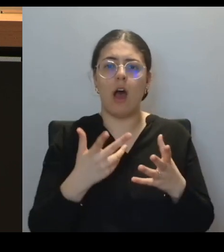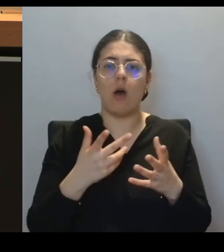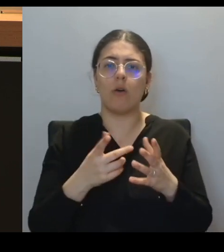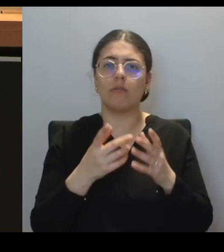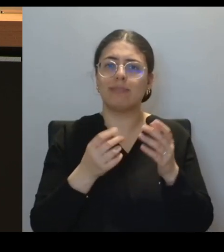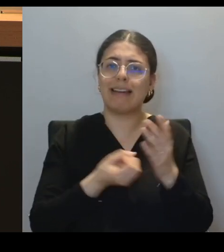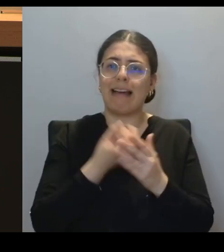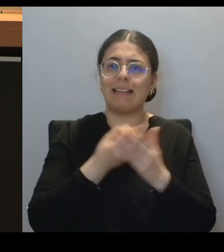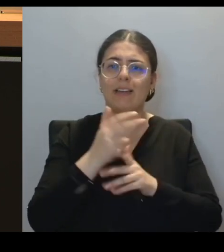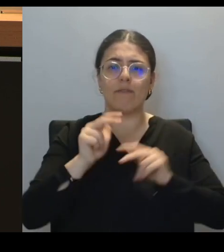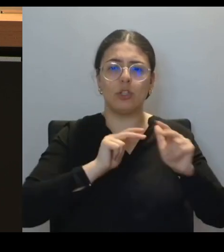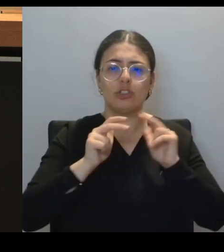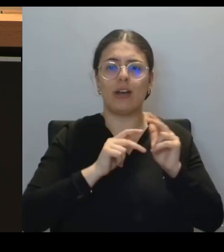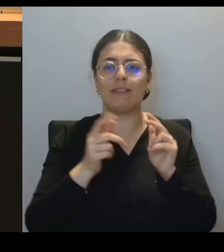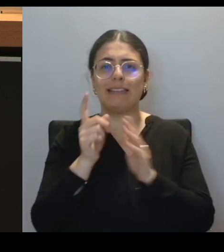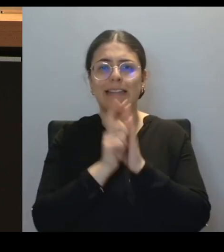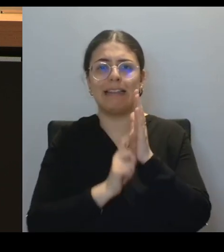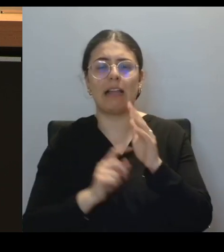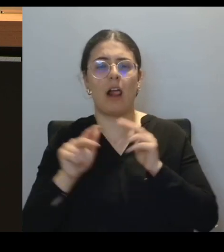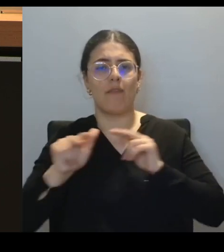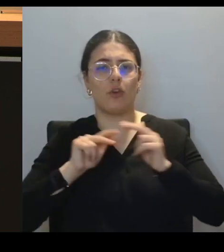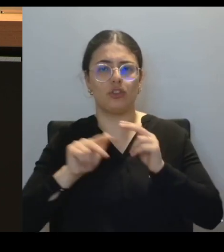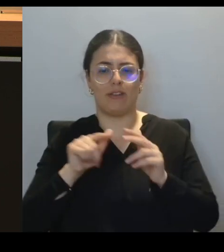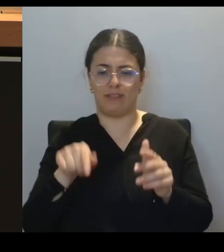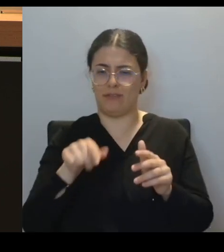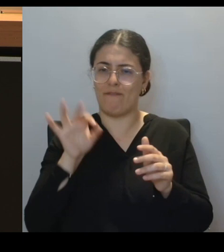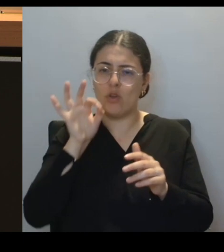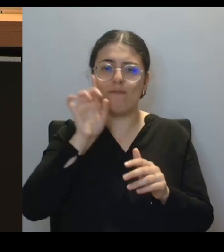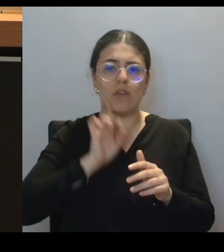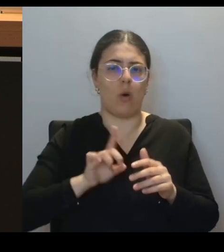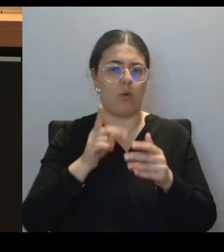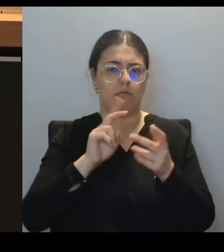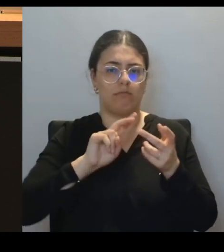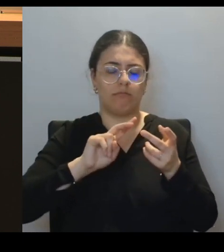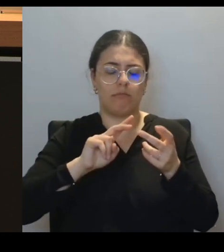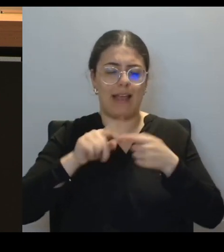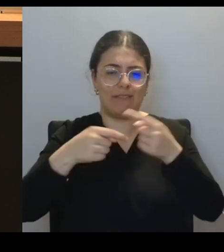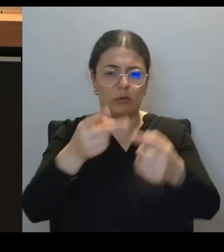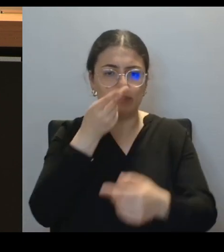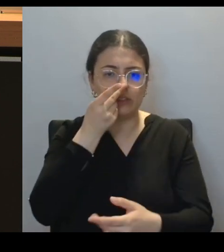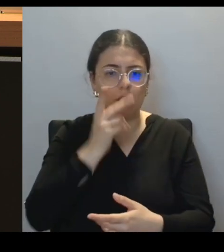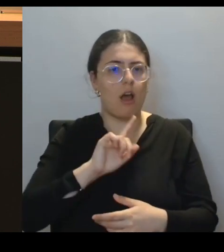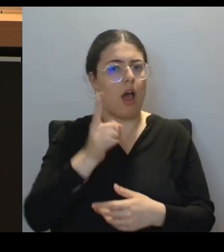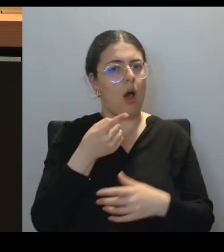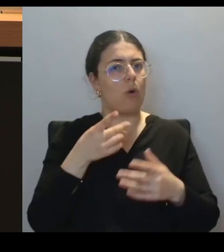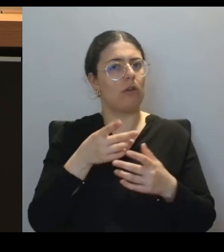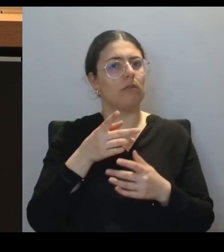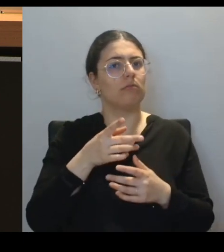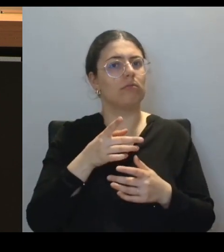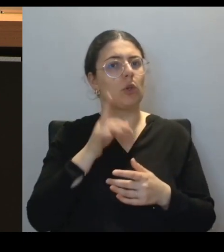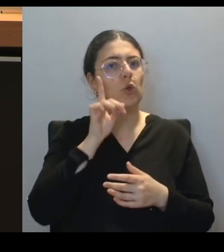Also wie steht es eigentlich auch um freischaffende Künstler und Künstlerinnen Sind mögliche Fehlentwicklungen, Müssen wir